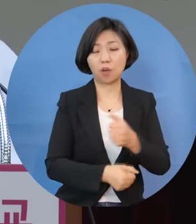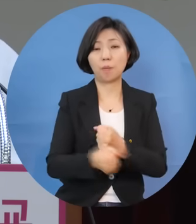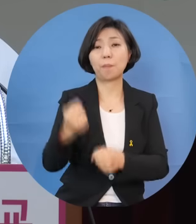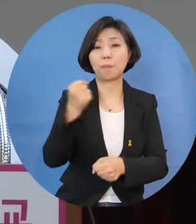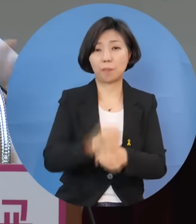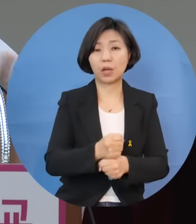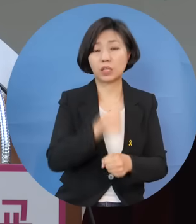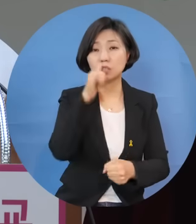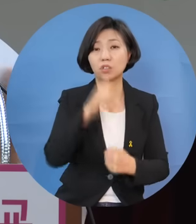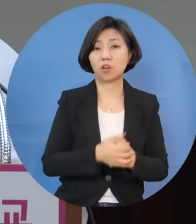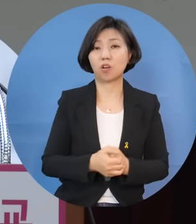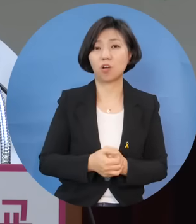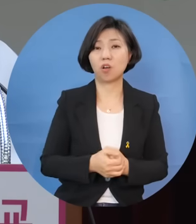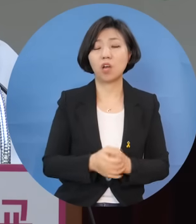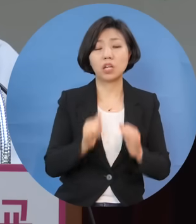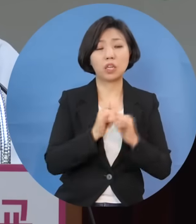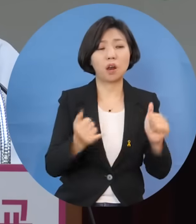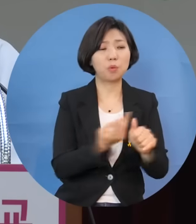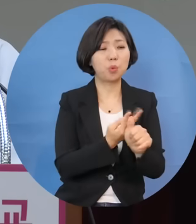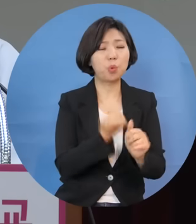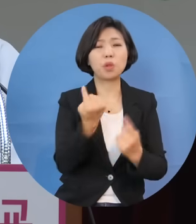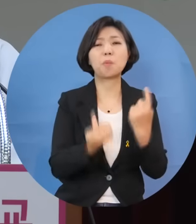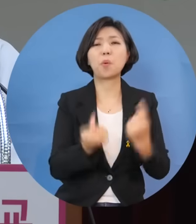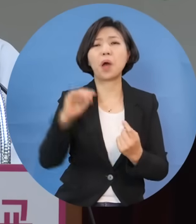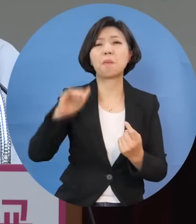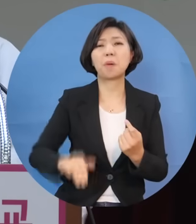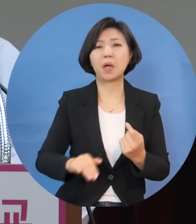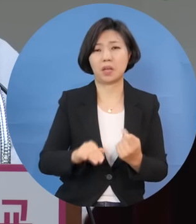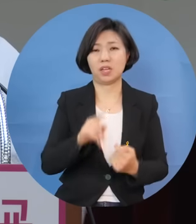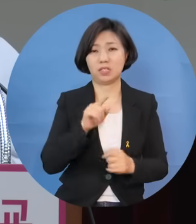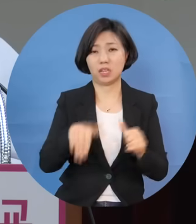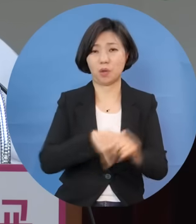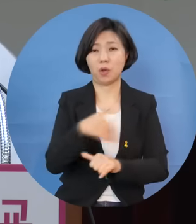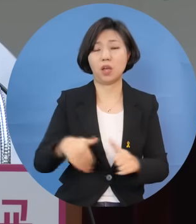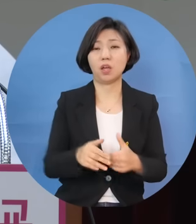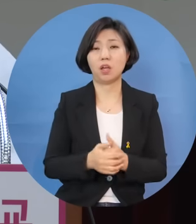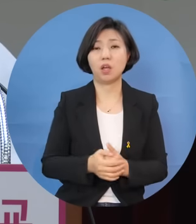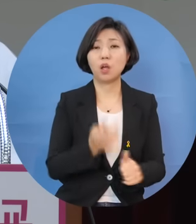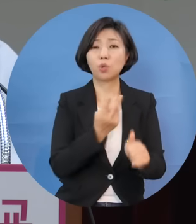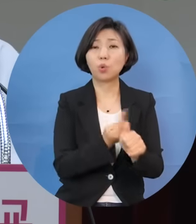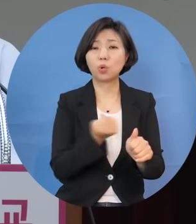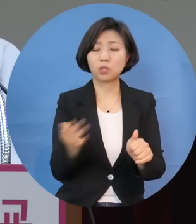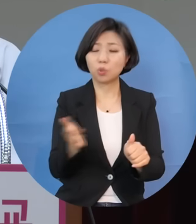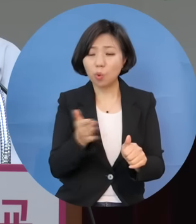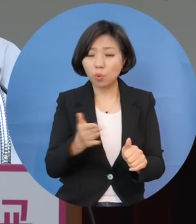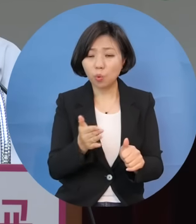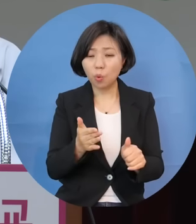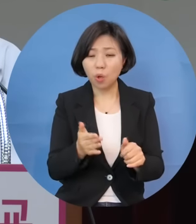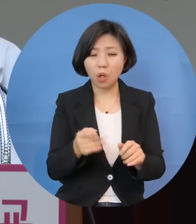사람은 지금 토끼보다 못한 수준이에요. 그런데 토끼 수준만 되면 안 되잖아요.